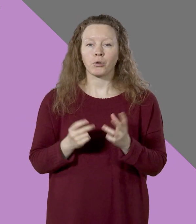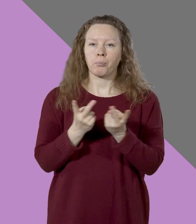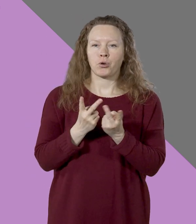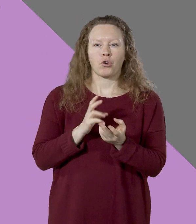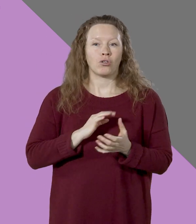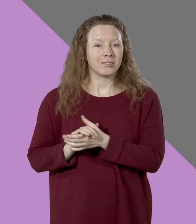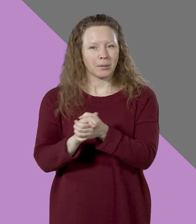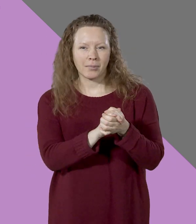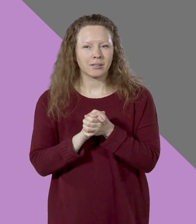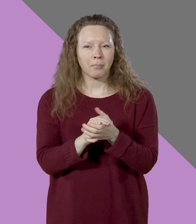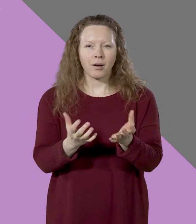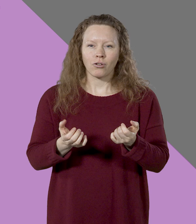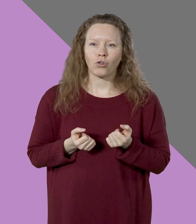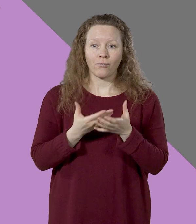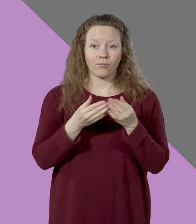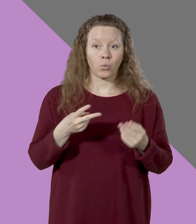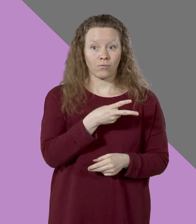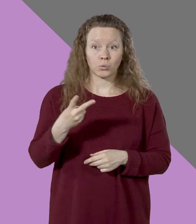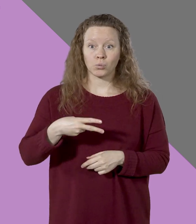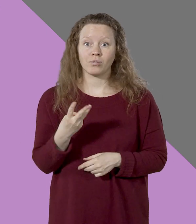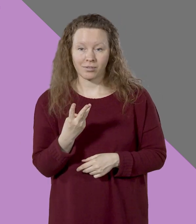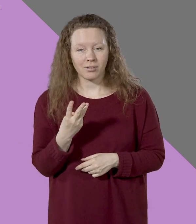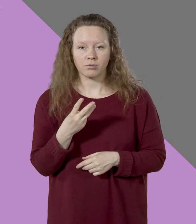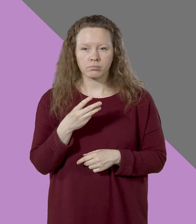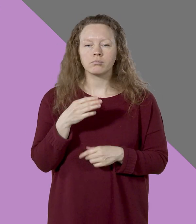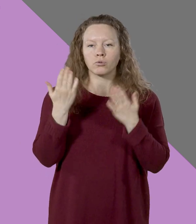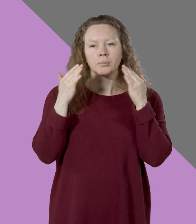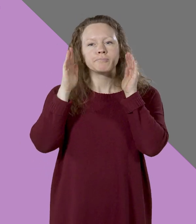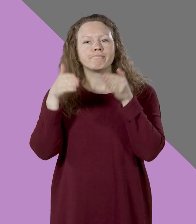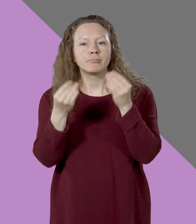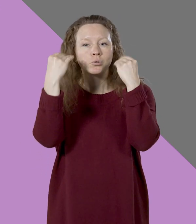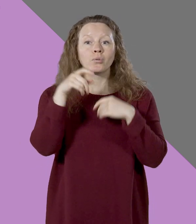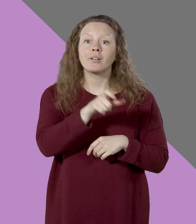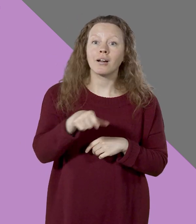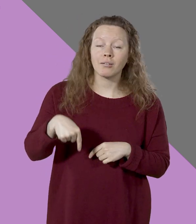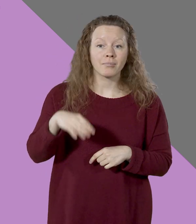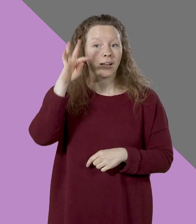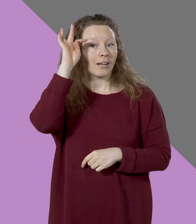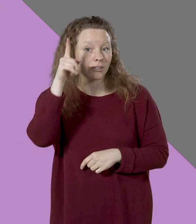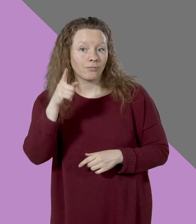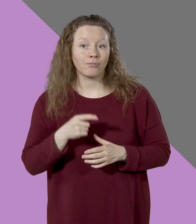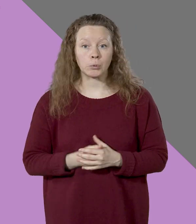Det här betyder att i den gemensamma antagningen våren 2023 - redan kommer att rikta sig till studerande i Helsingfors.